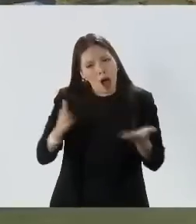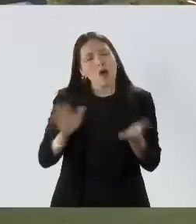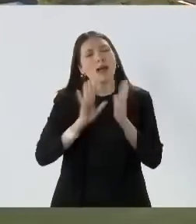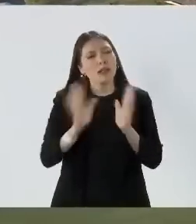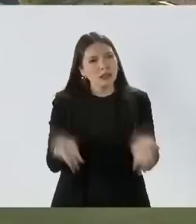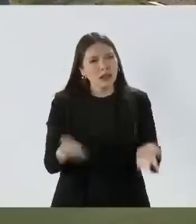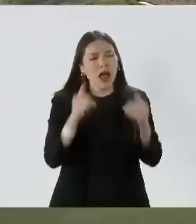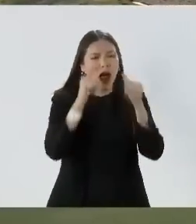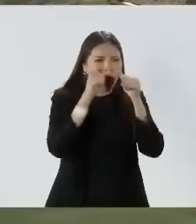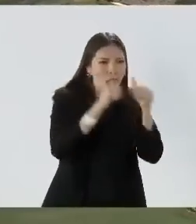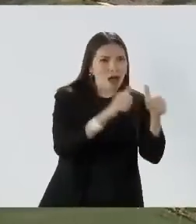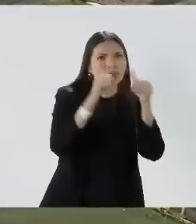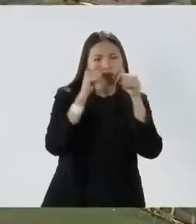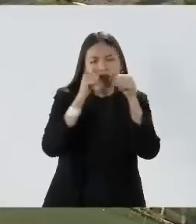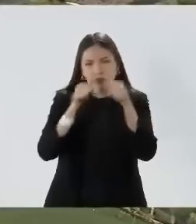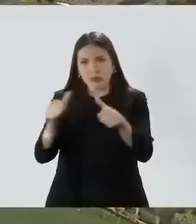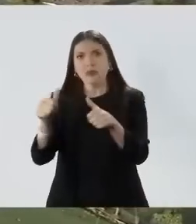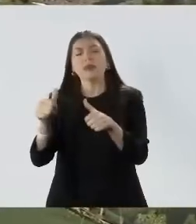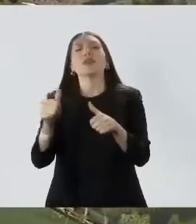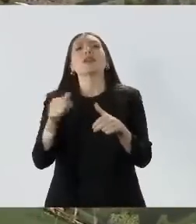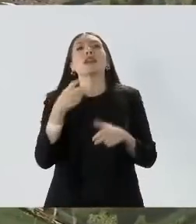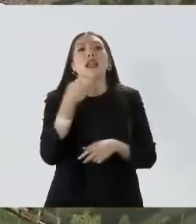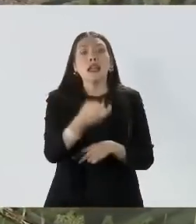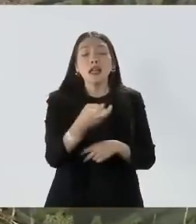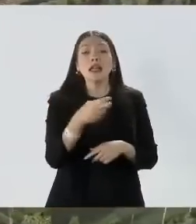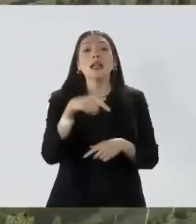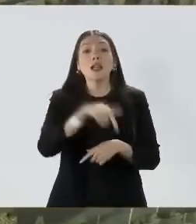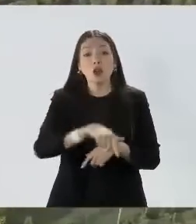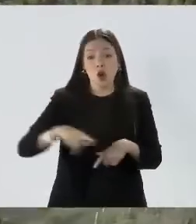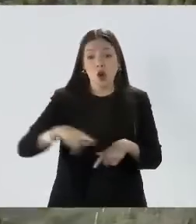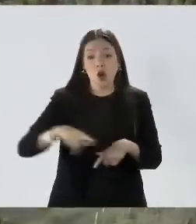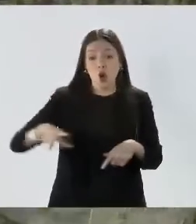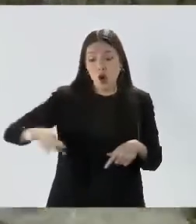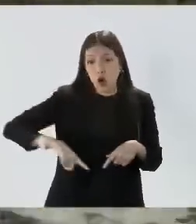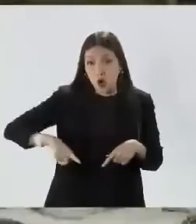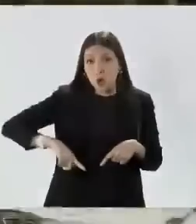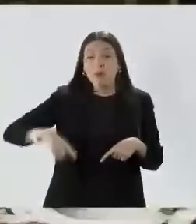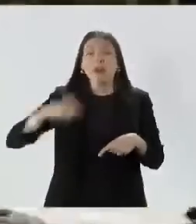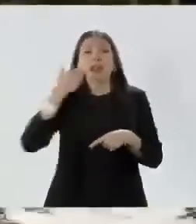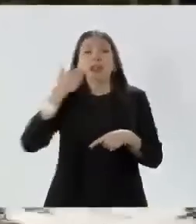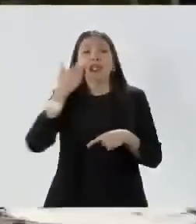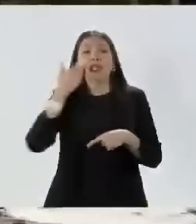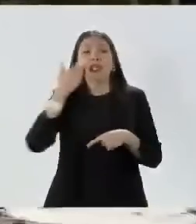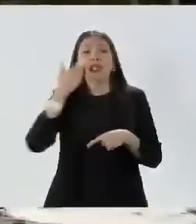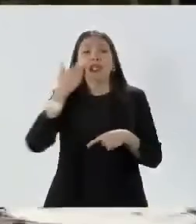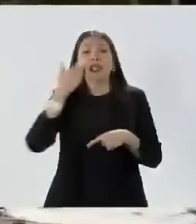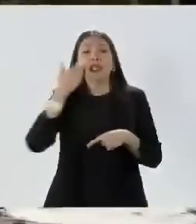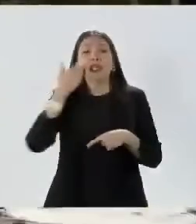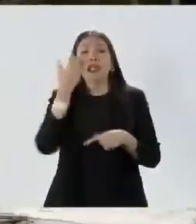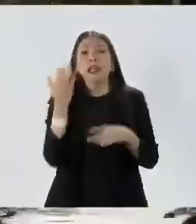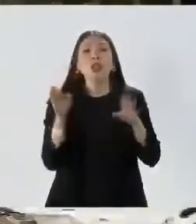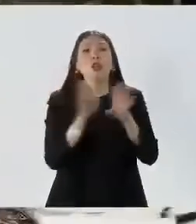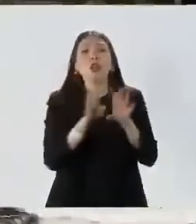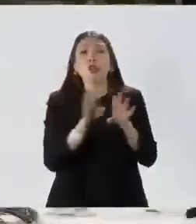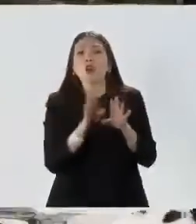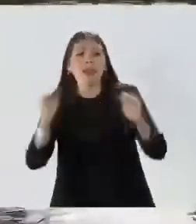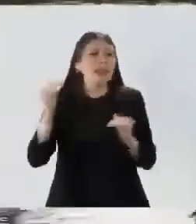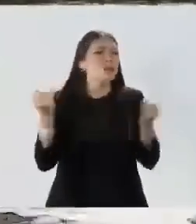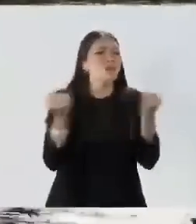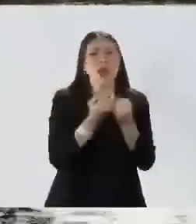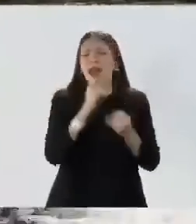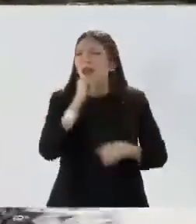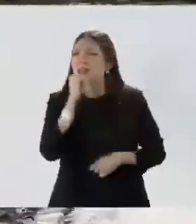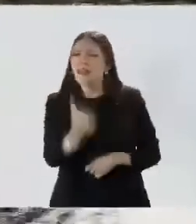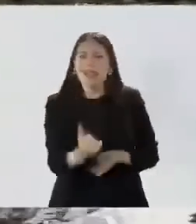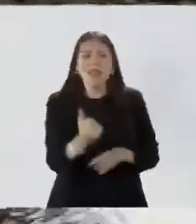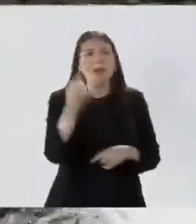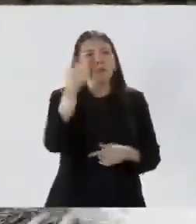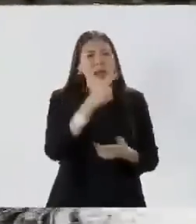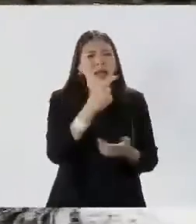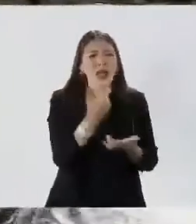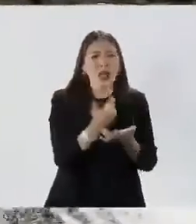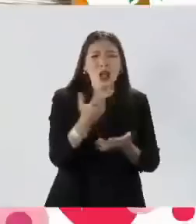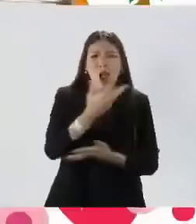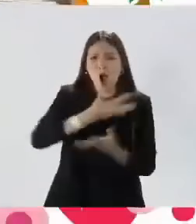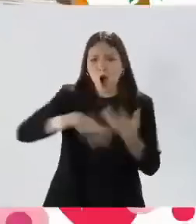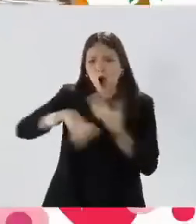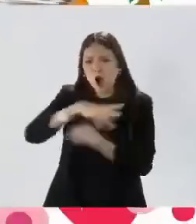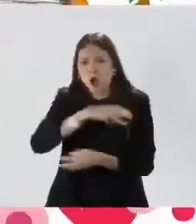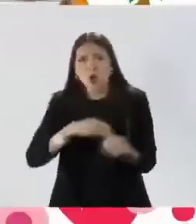fin cerrar las brechas de desigualdad económica territorial y de género las pererias están en